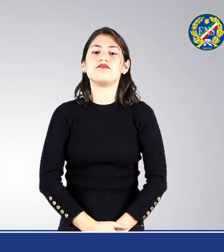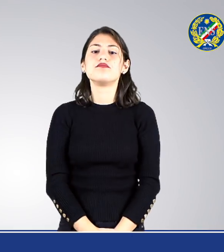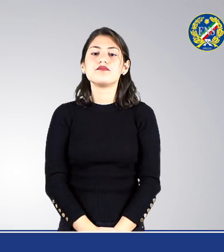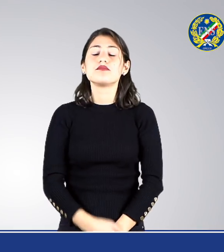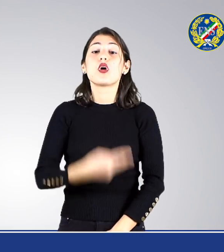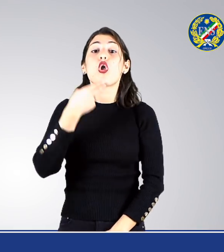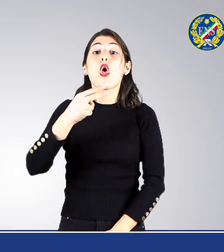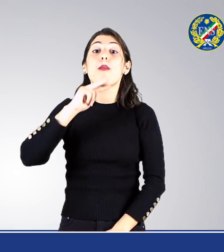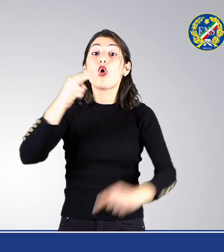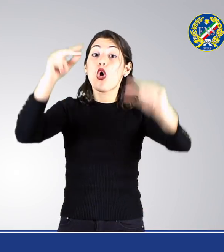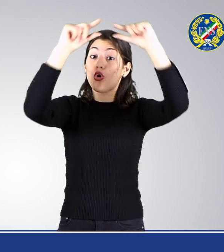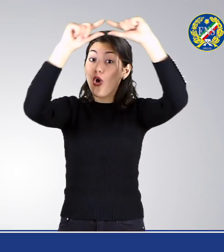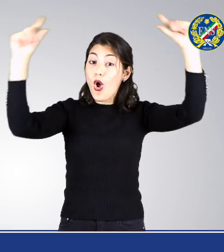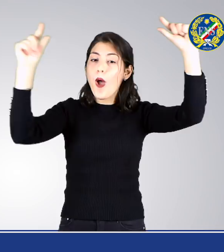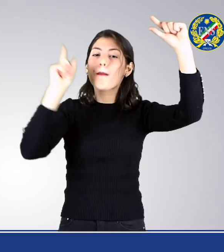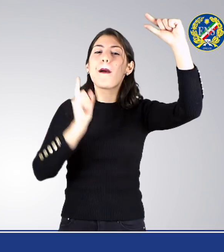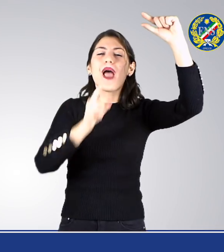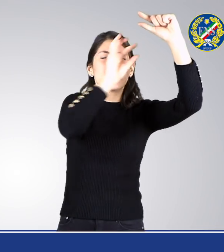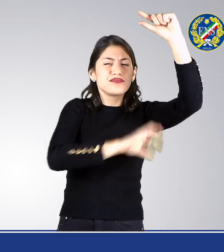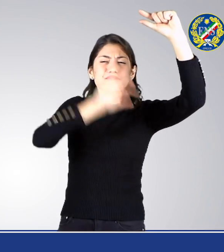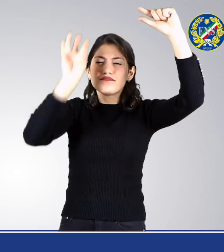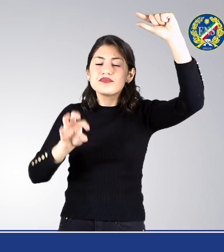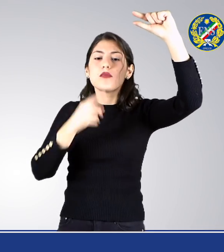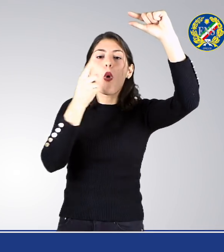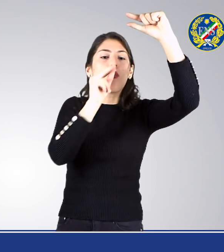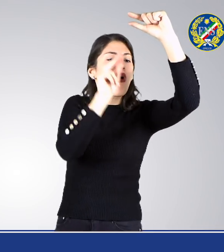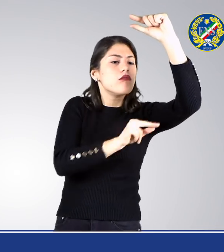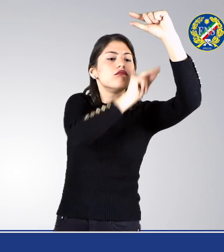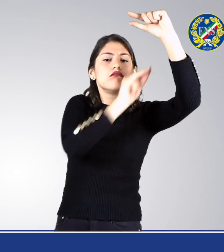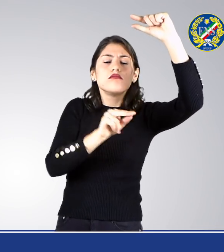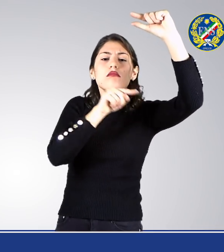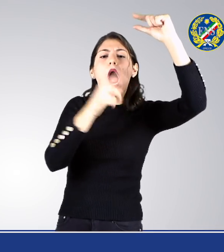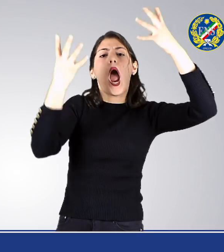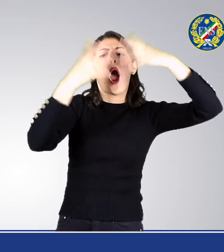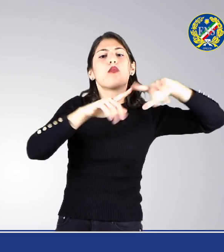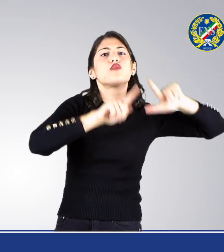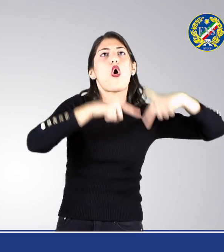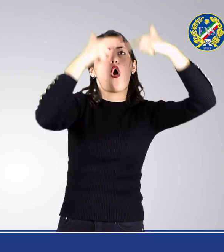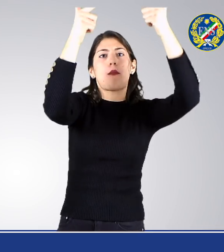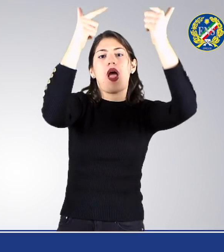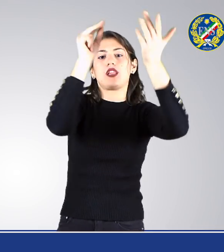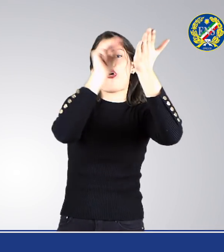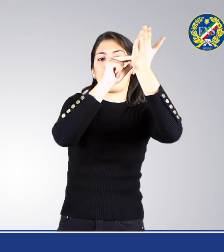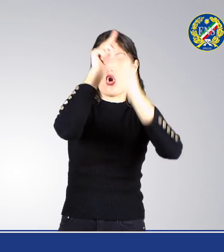che sulla lista o su una delle liste collegate.